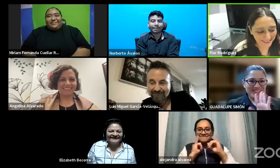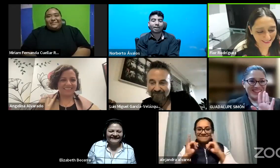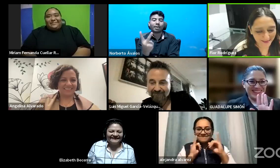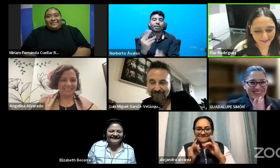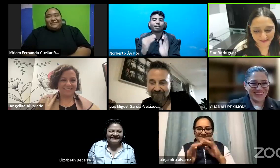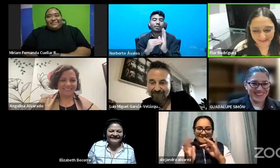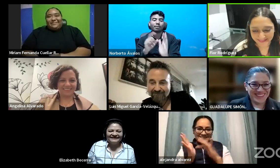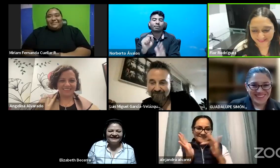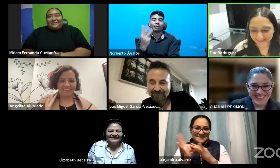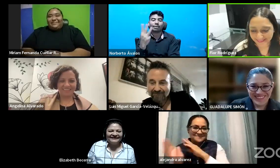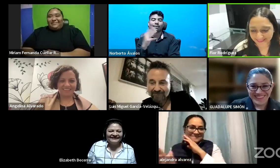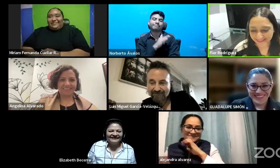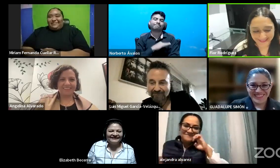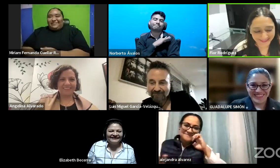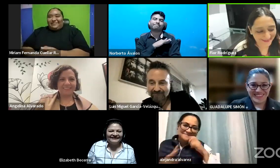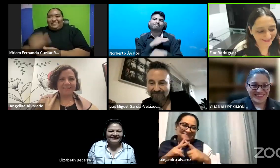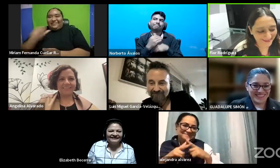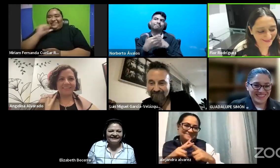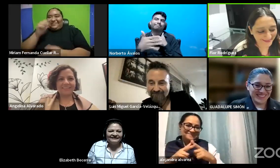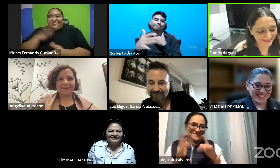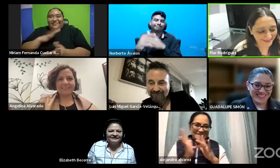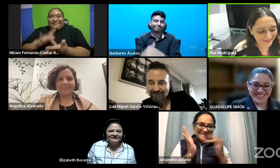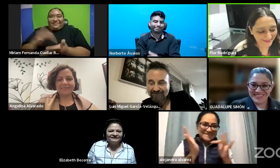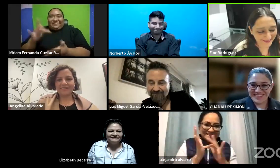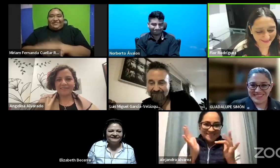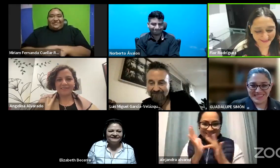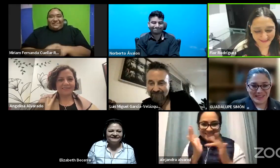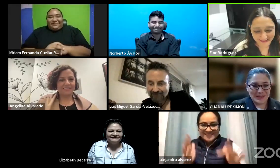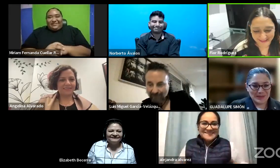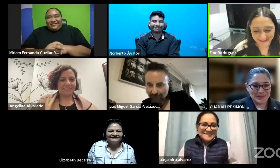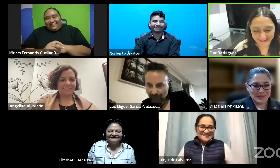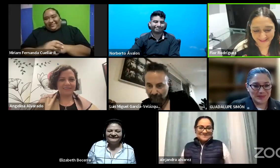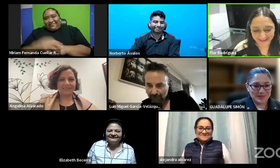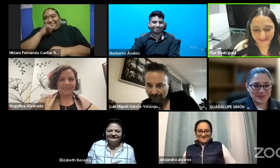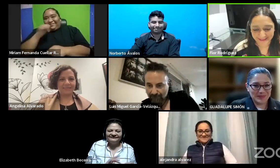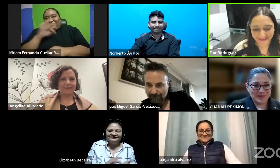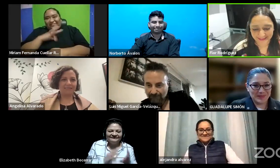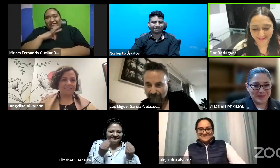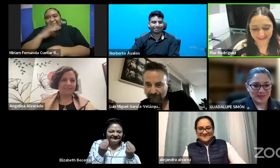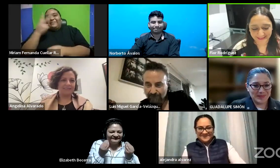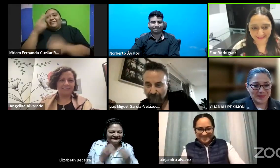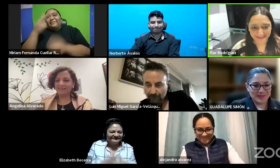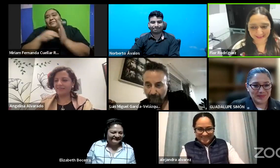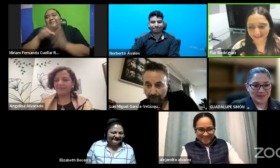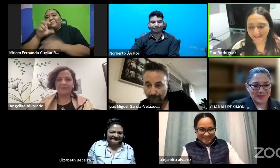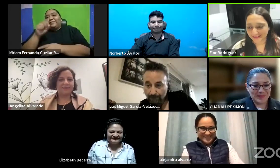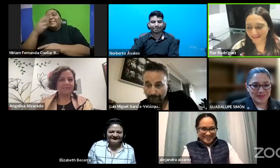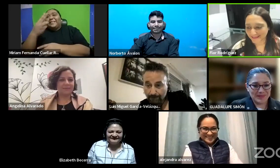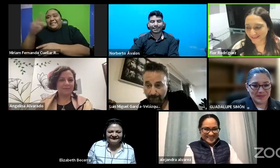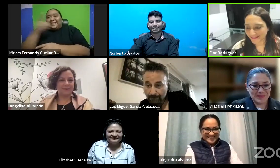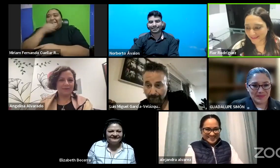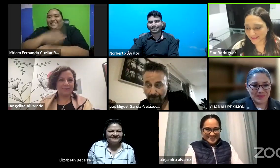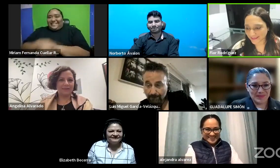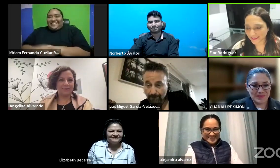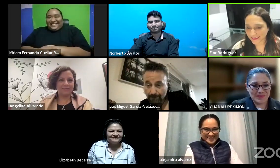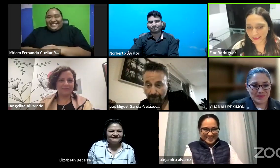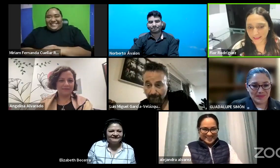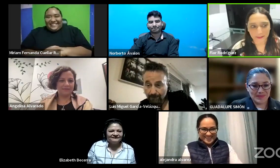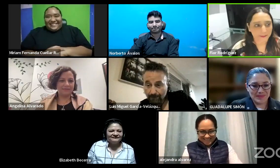Y feliz. Dos 1